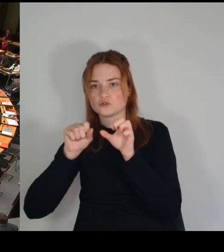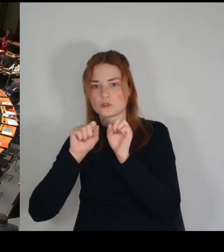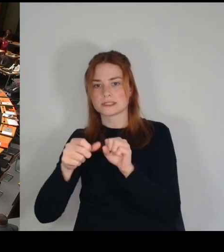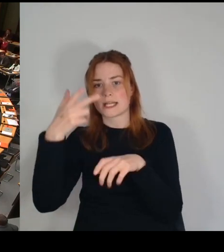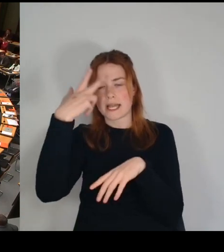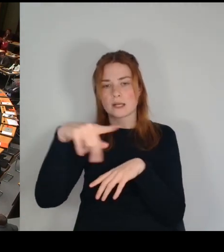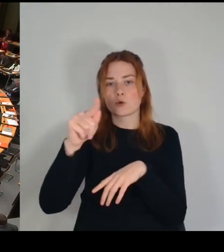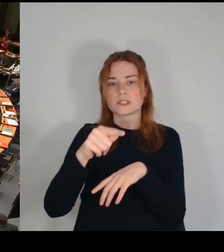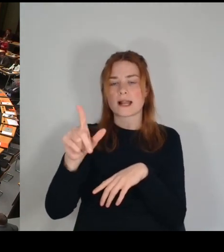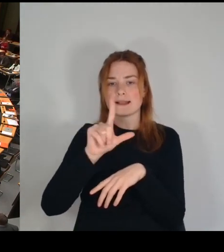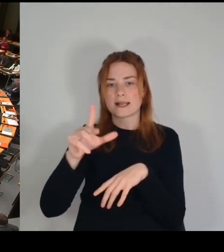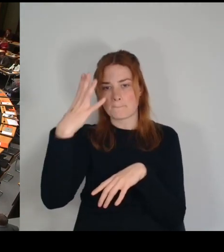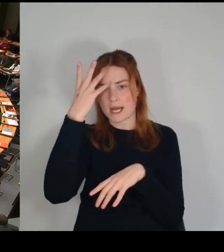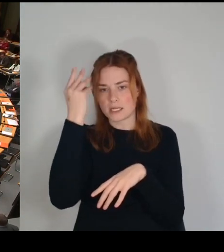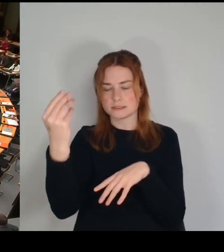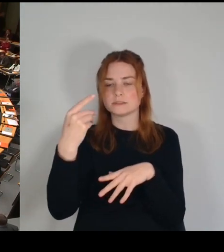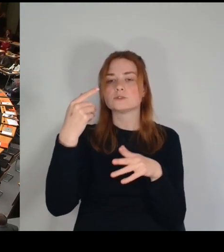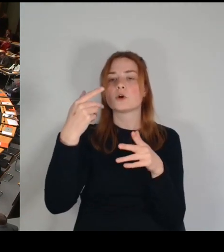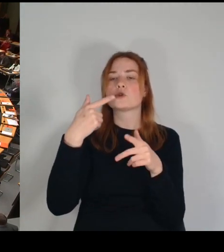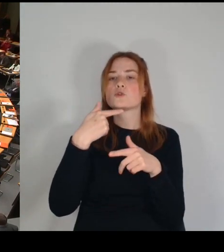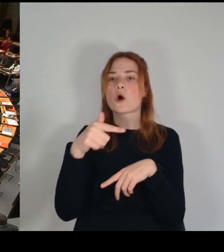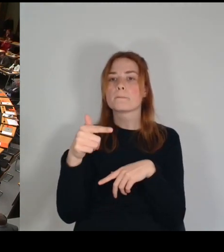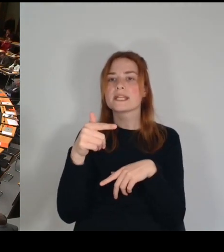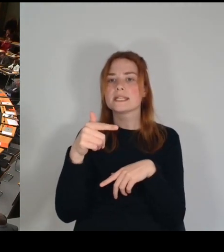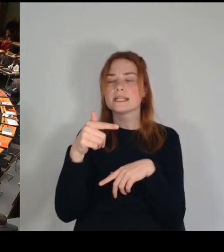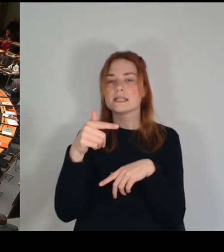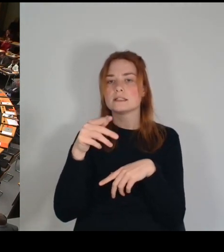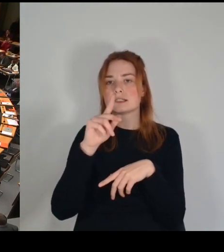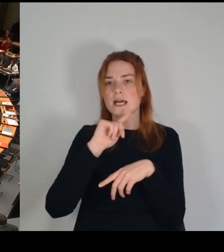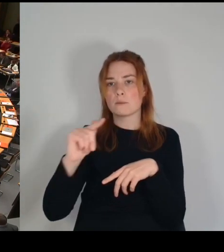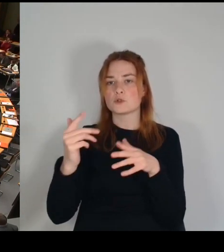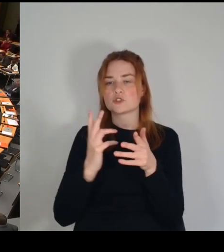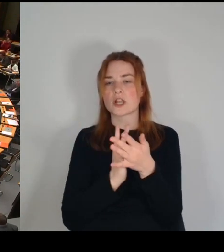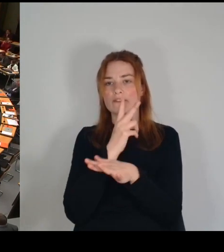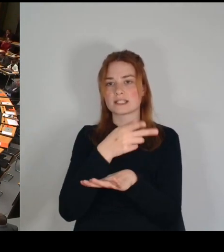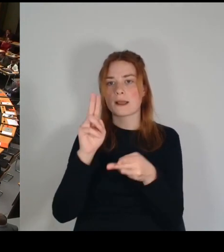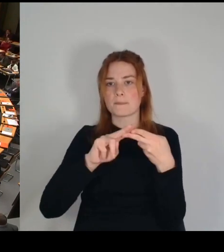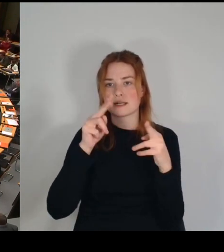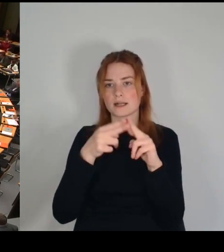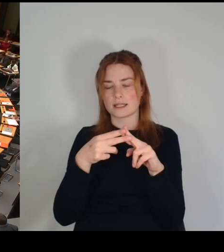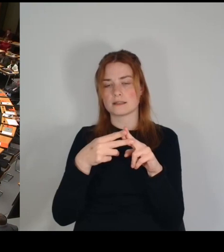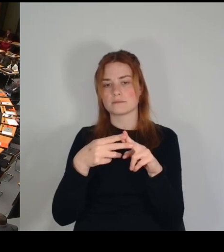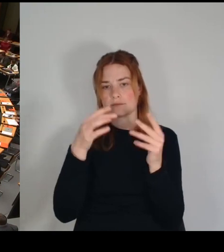stellvertretendes Mitglied für das Kuratorium der Landeszentrale für politische Bildung, Herrn Abgeordneten Frank